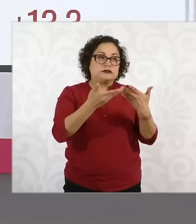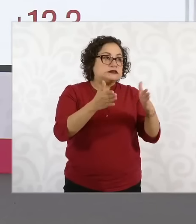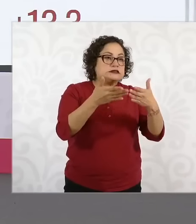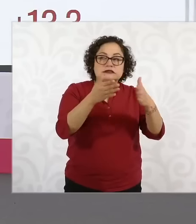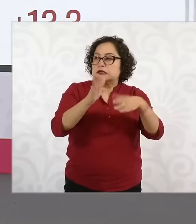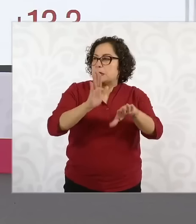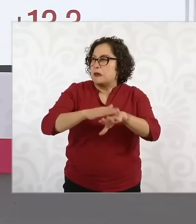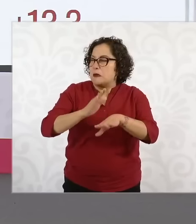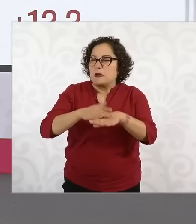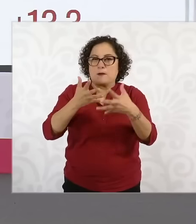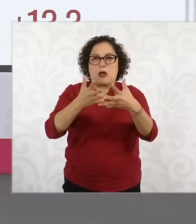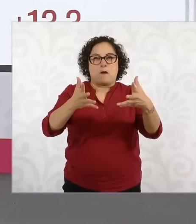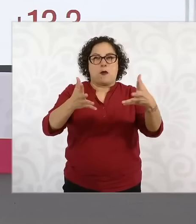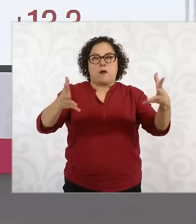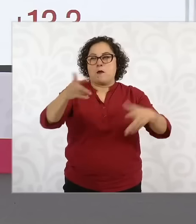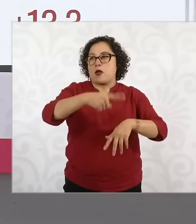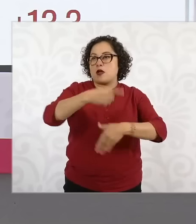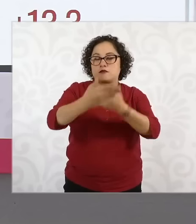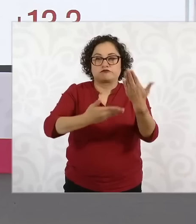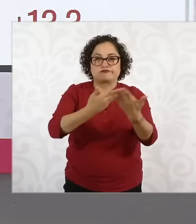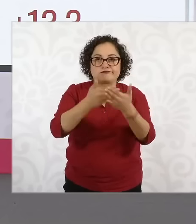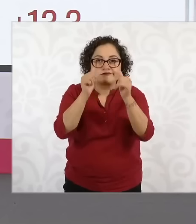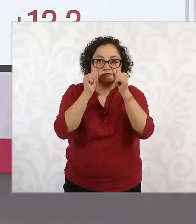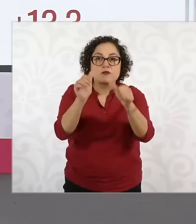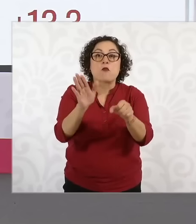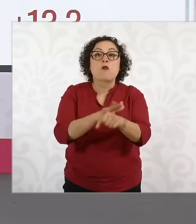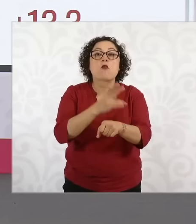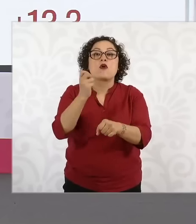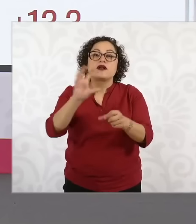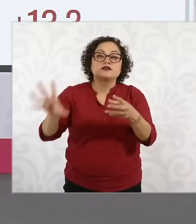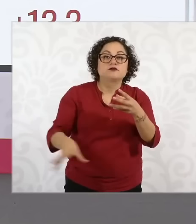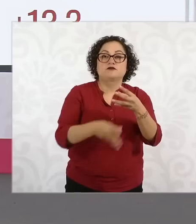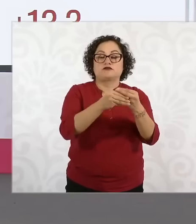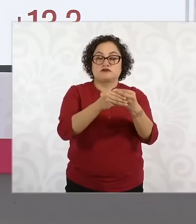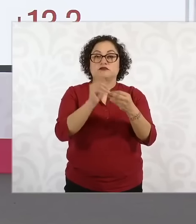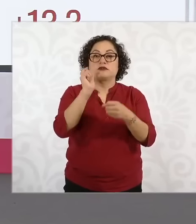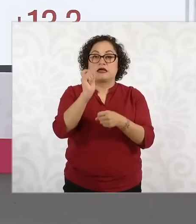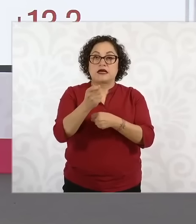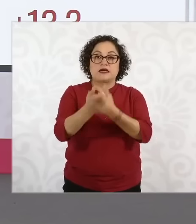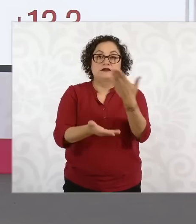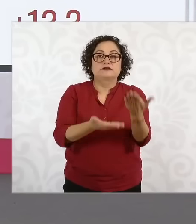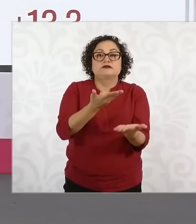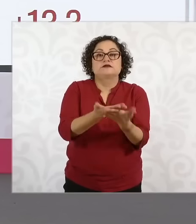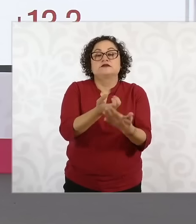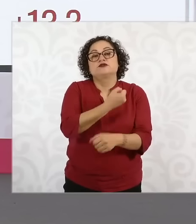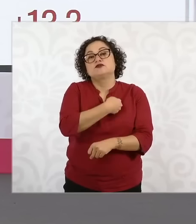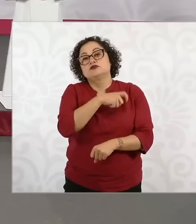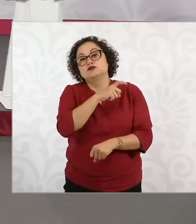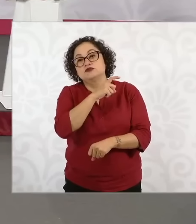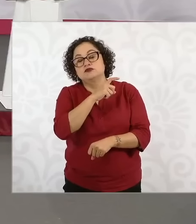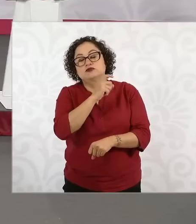de salud que nos permita atender de manera más integral a todas y todos los mexicanos